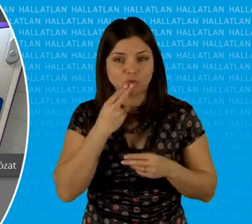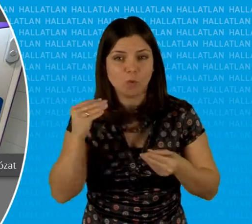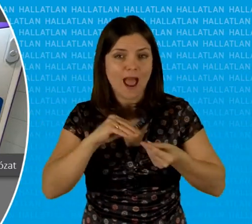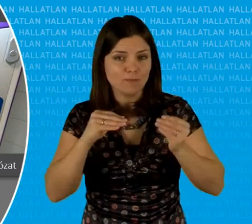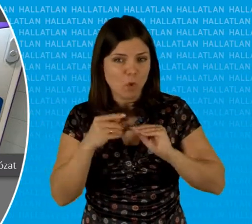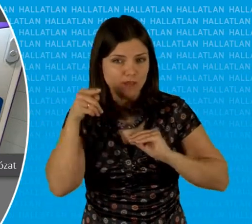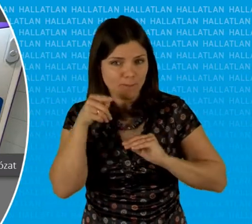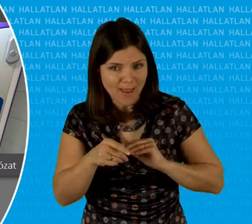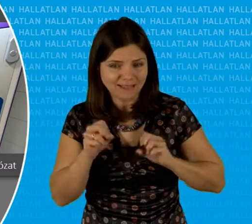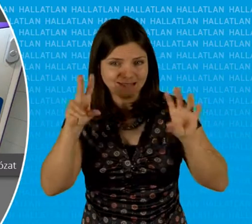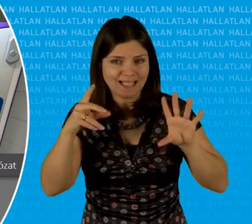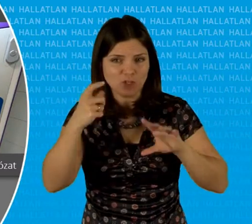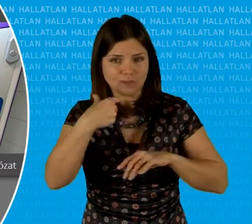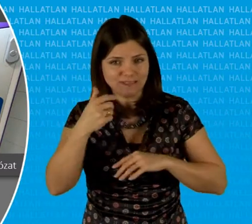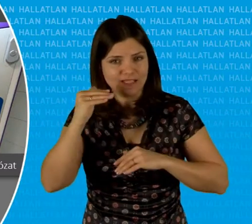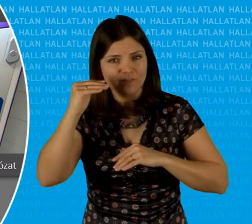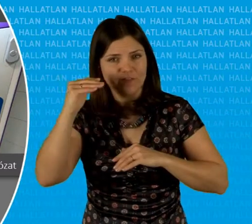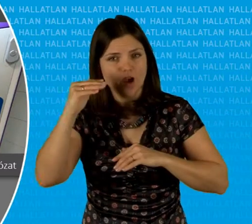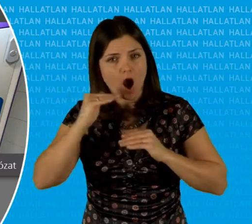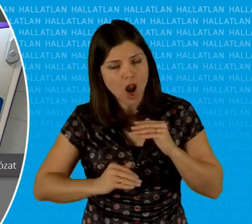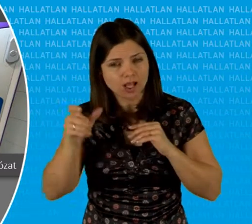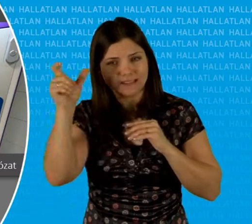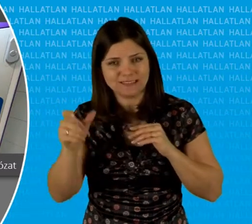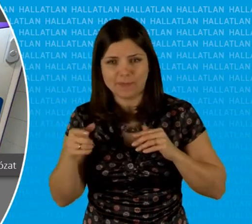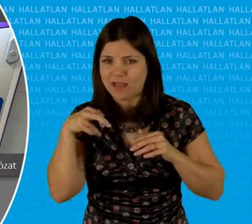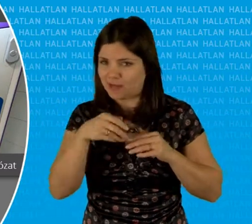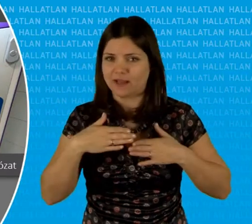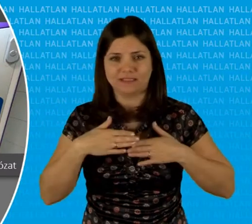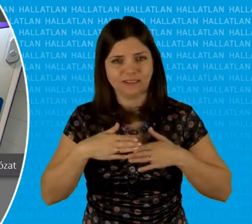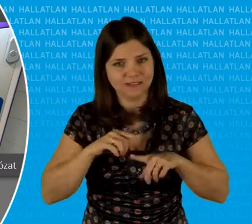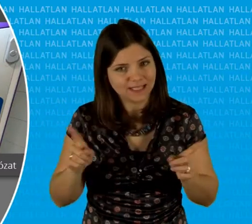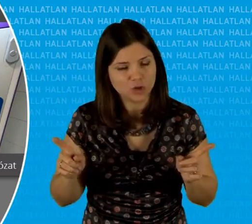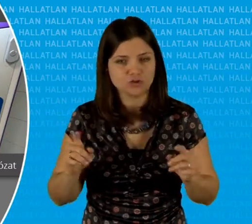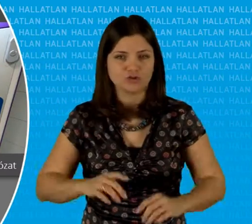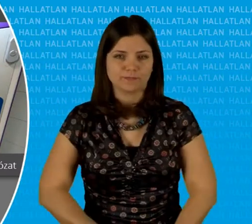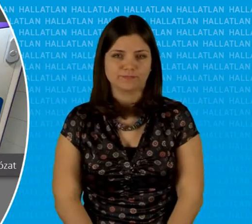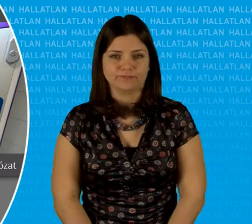többek közt azért nem, mert a trafikban nem tartózkodhat 18 éven aluli személy.